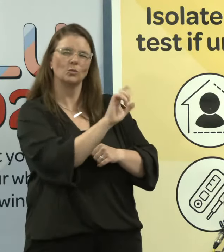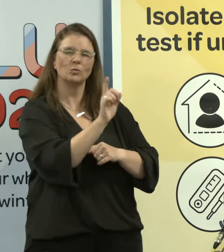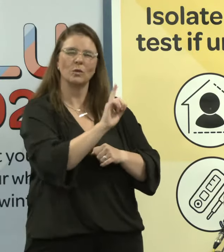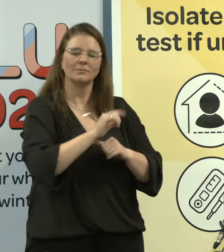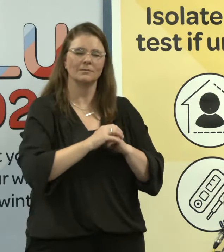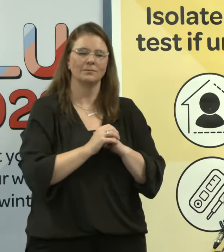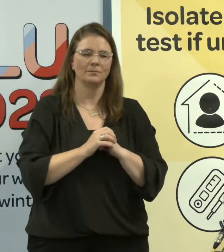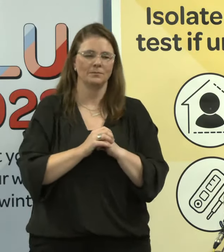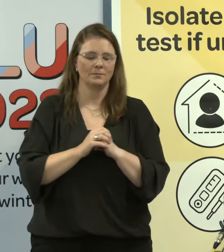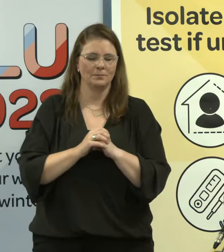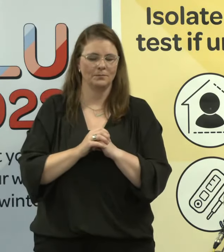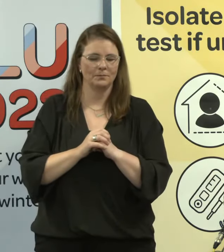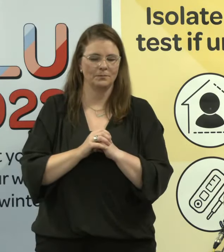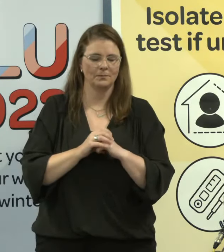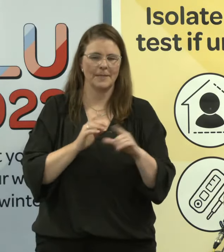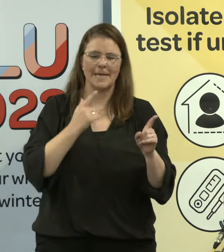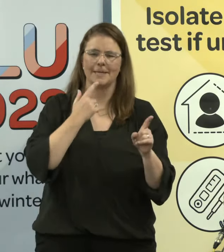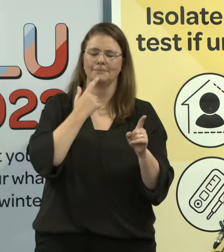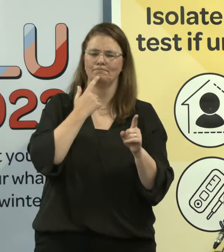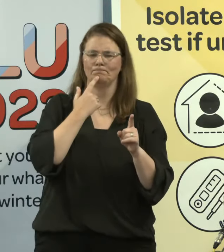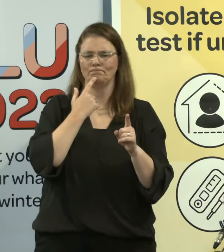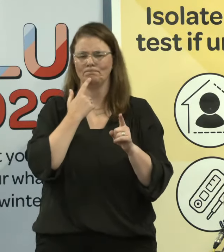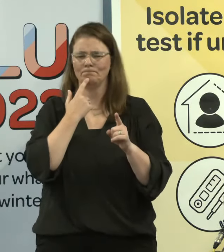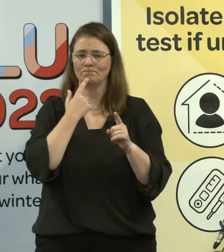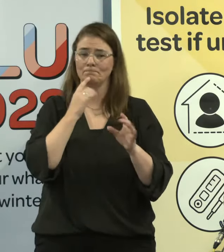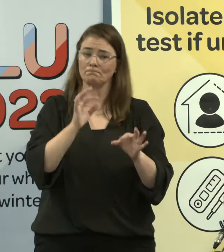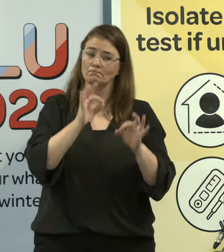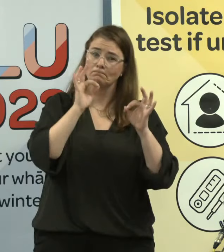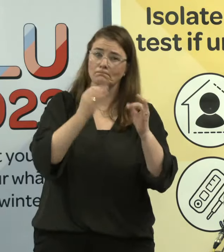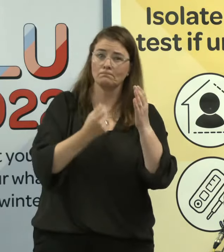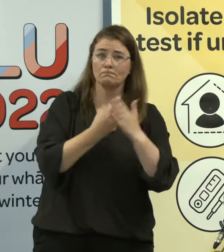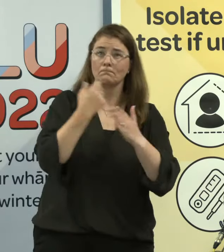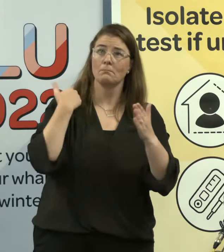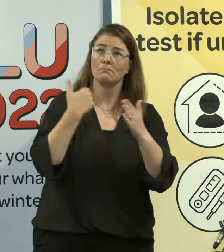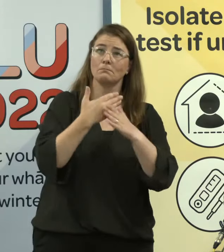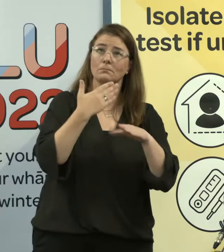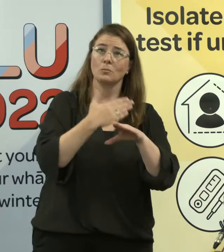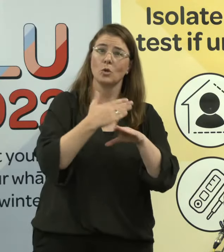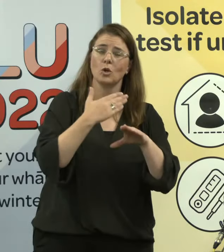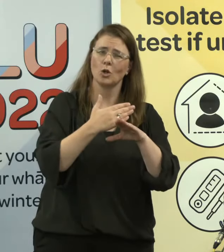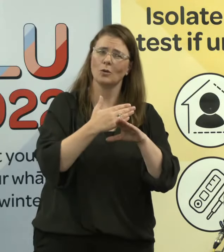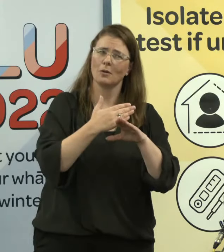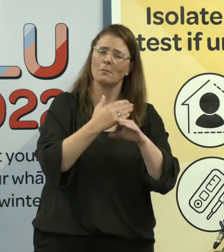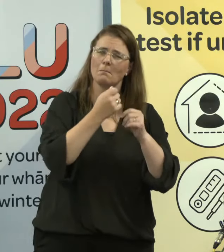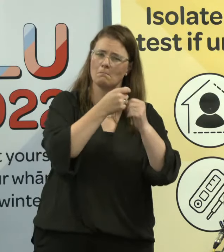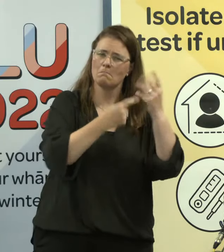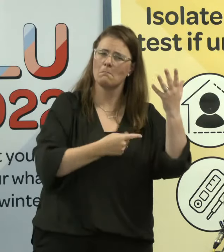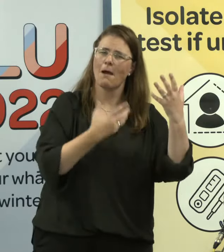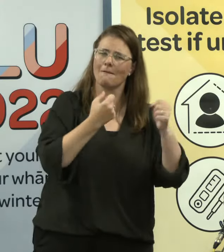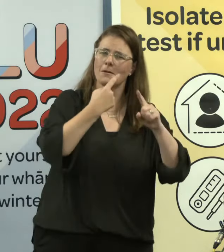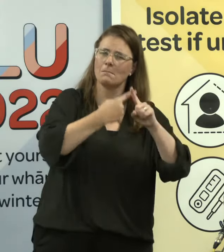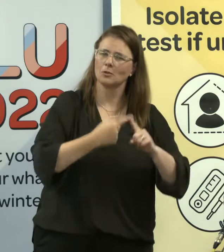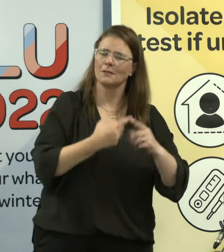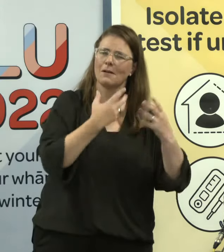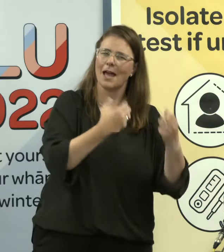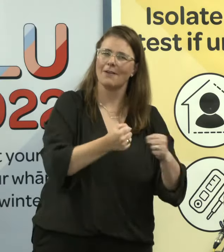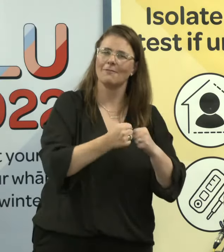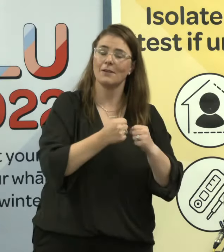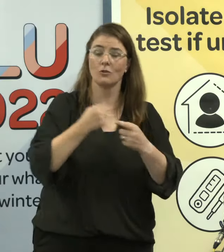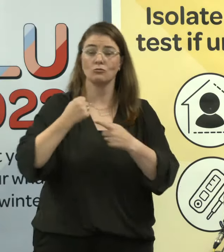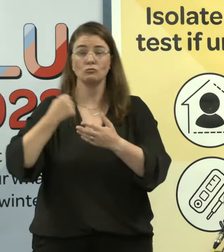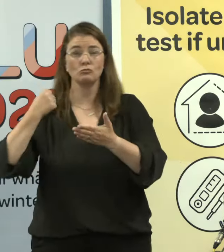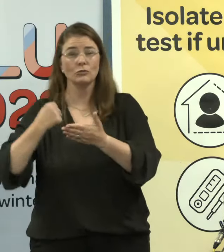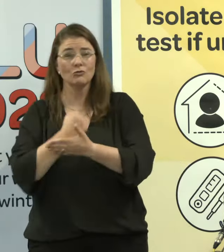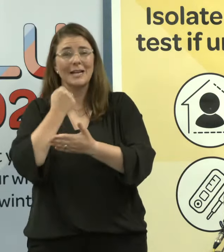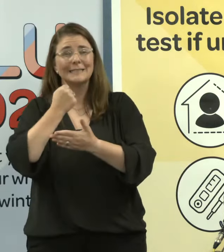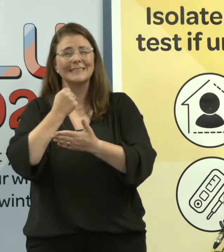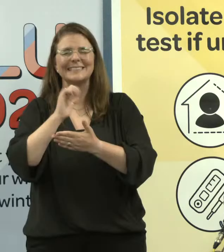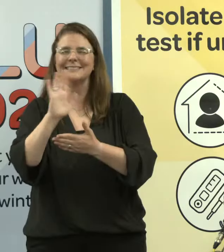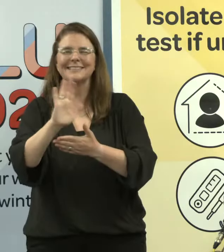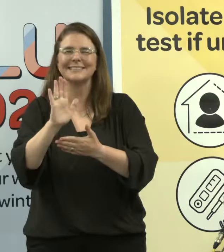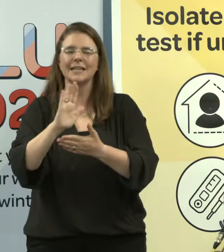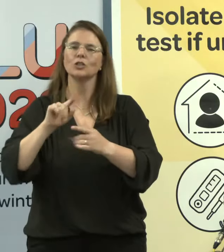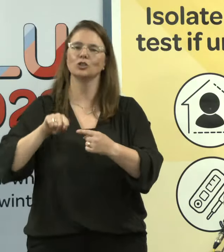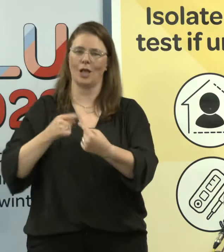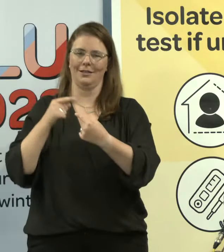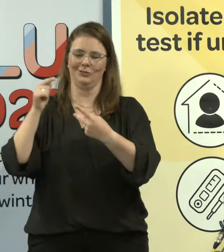He aha te mea tino nui ki a koe,